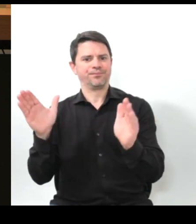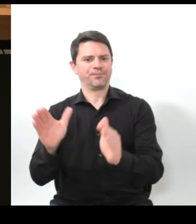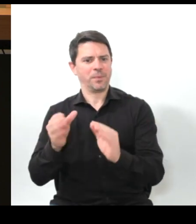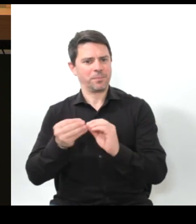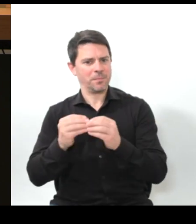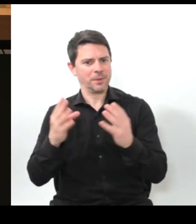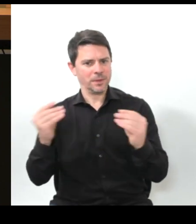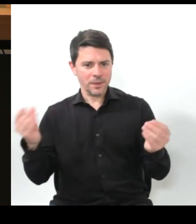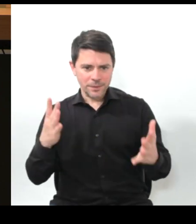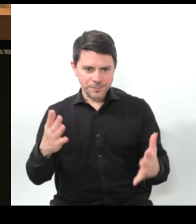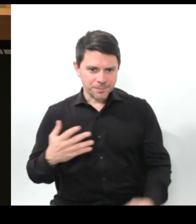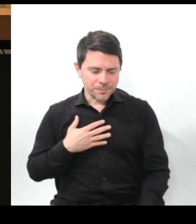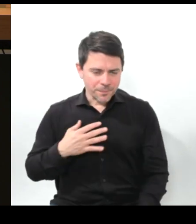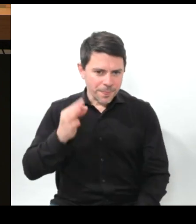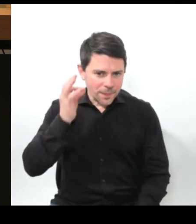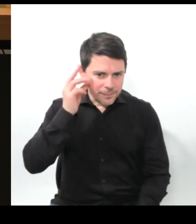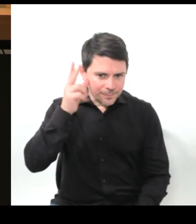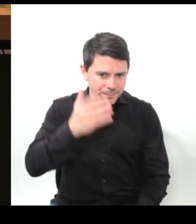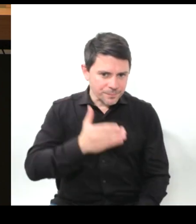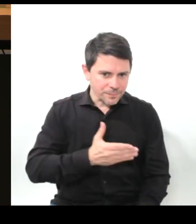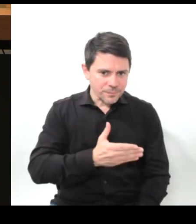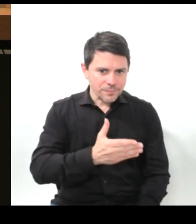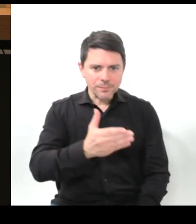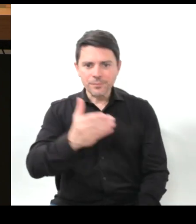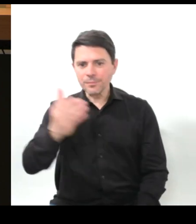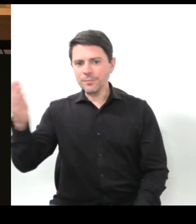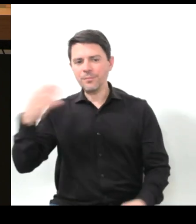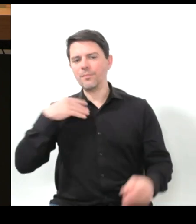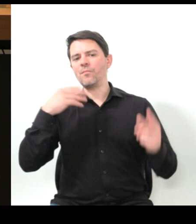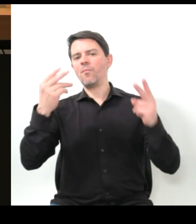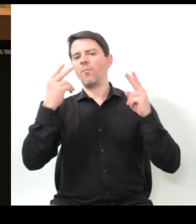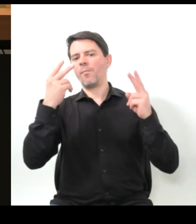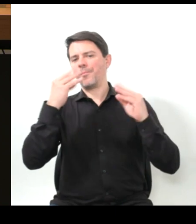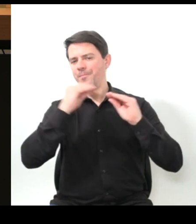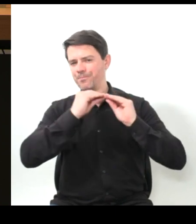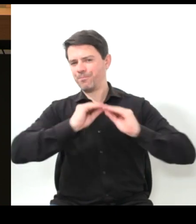aus der Überzeugung heraus, dass es einfach richtig ist mit Ressourcen,